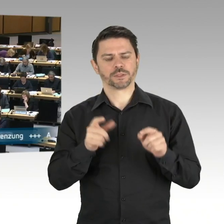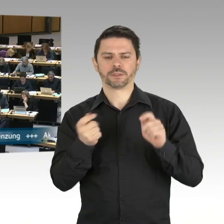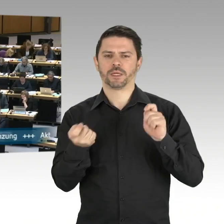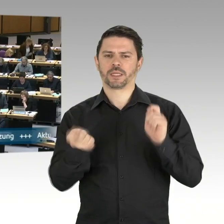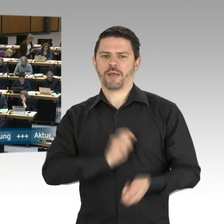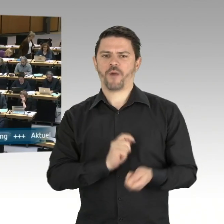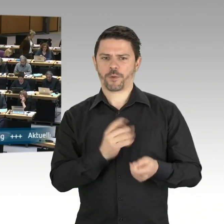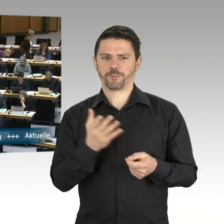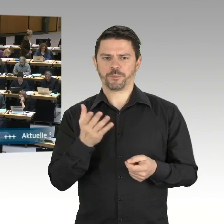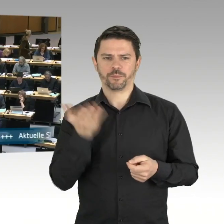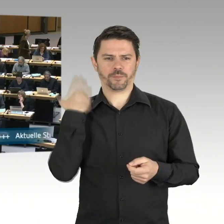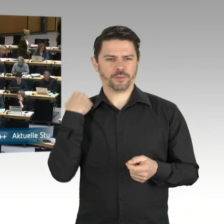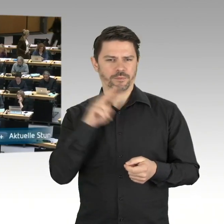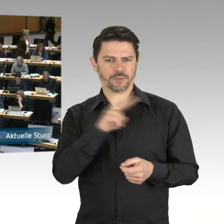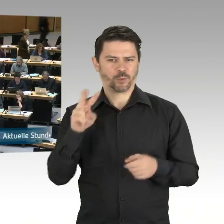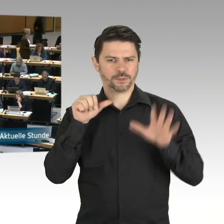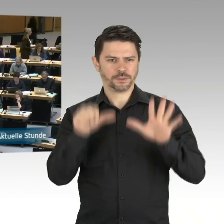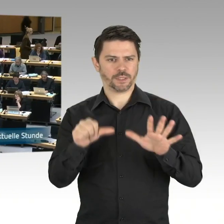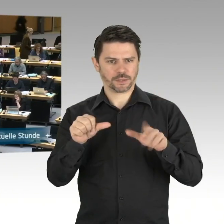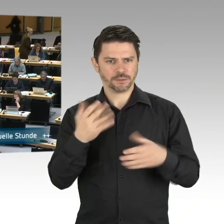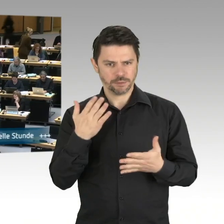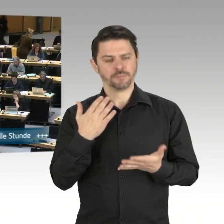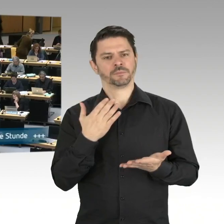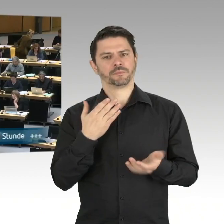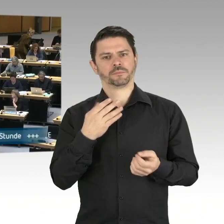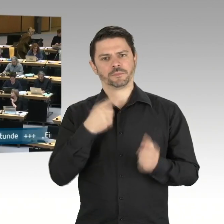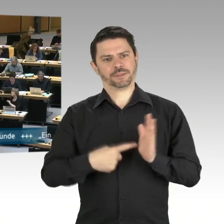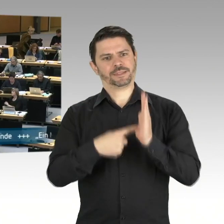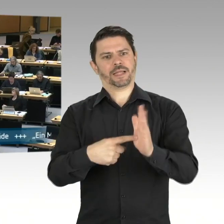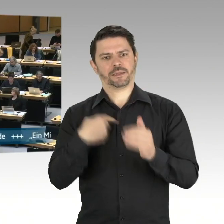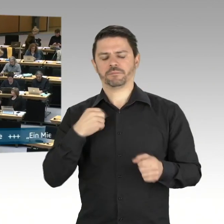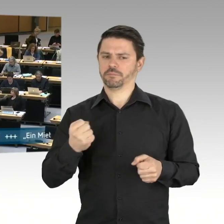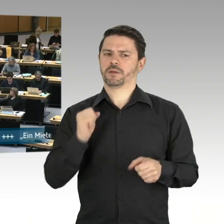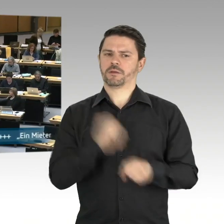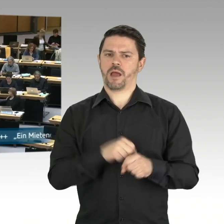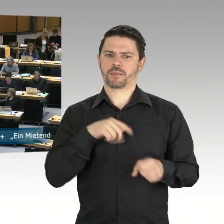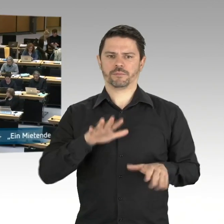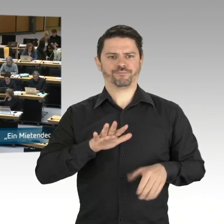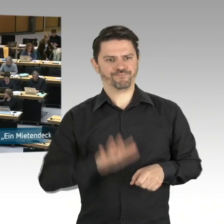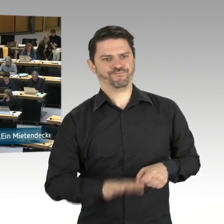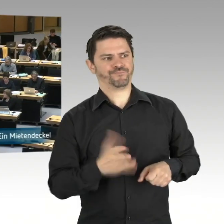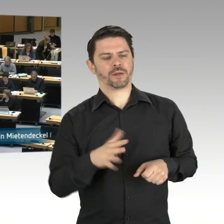das Bundesverfassungsgericht hat in seinem Urteil zur Zulässigkeit der Mietpreisbremse im August 2019 festgestellt,